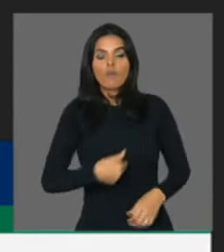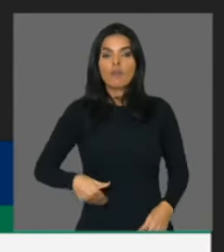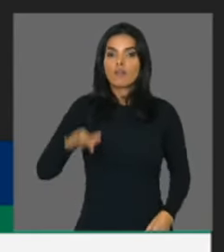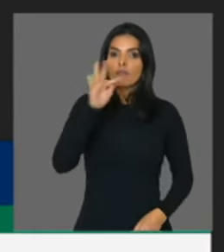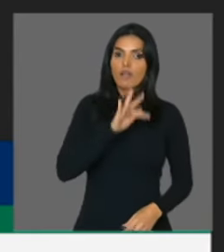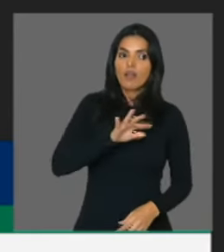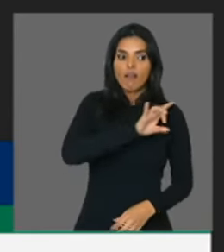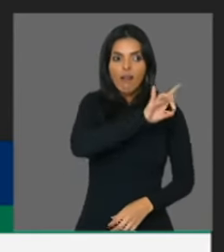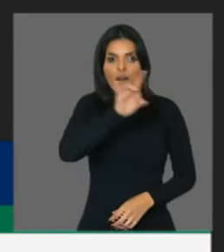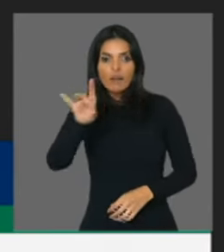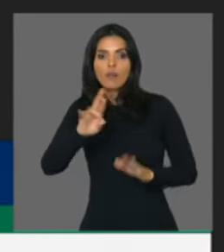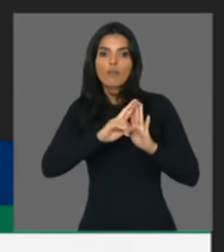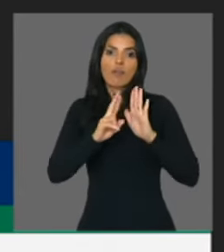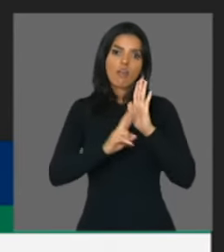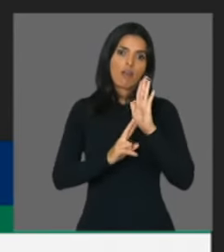REGRAS, É DENTRO DOS SEUS CAPRICHOS POLÍTICOS, ALGUNS